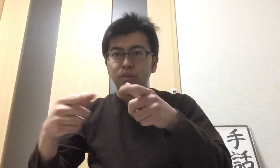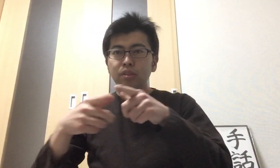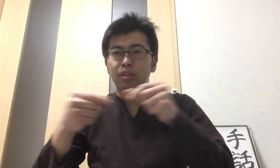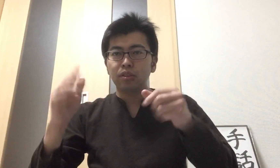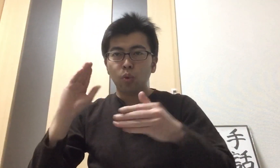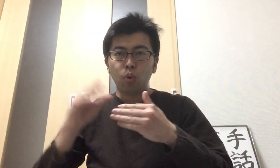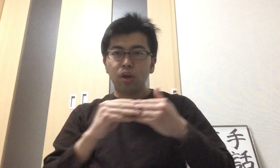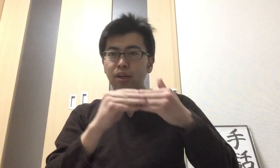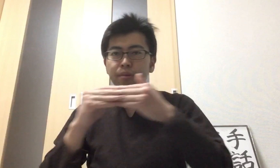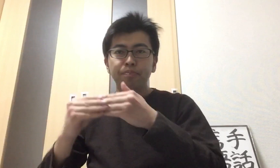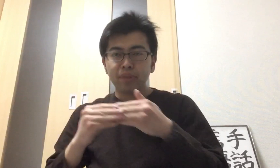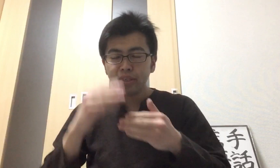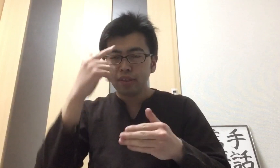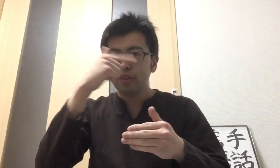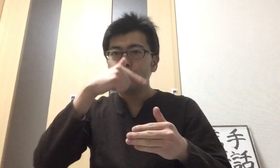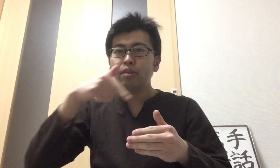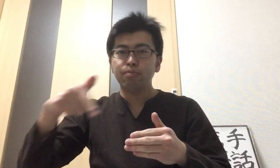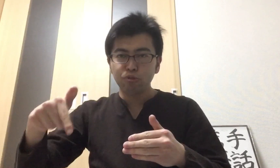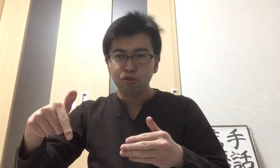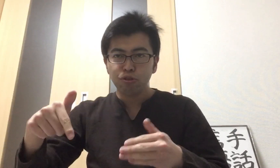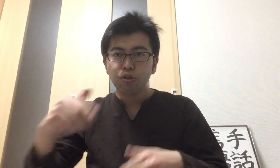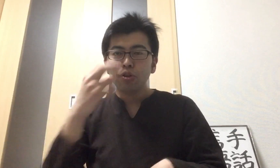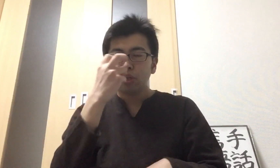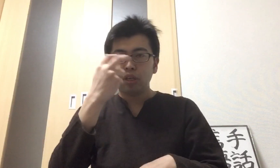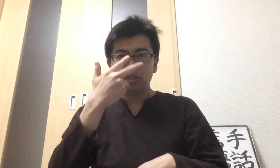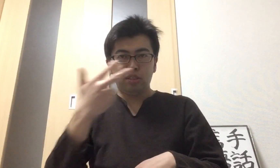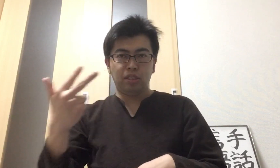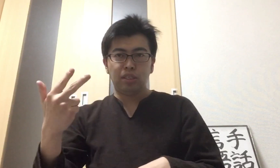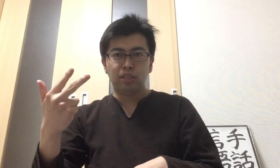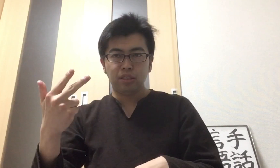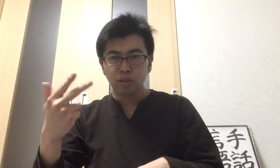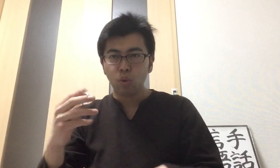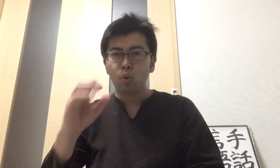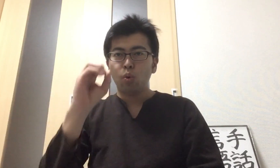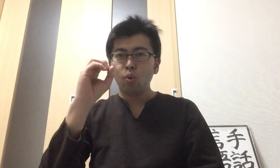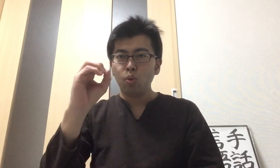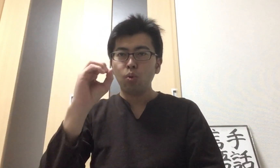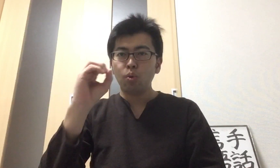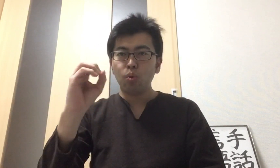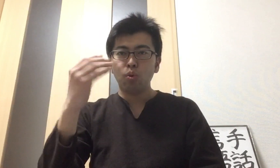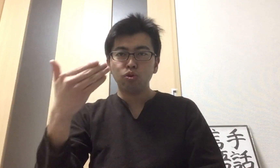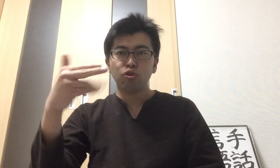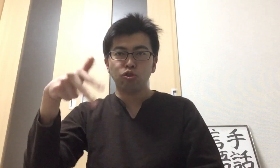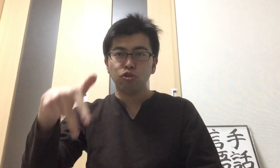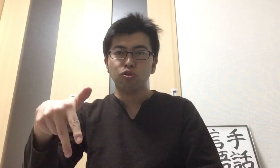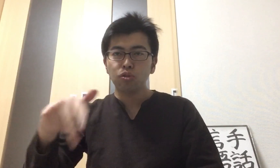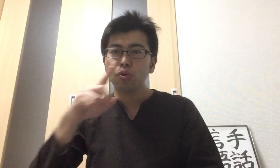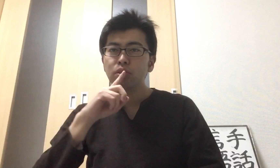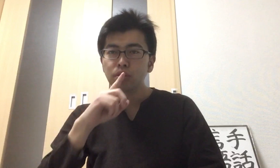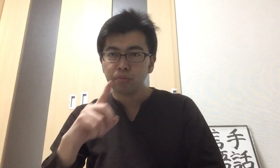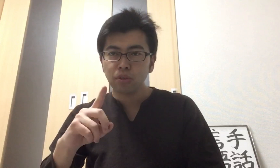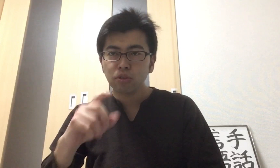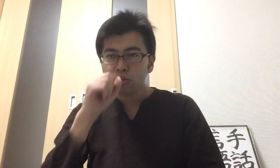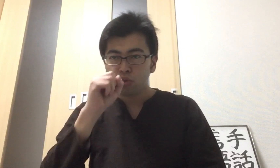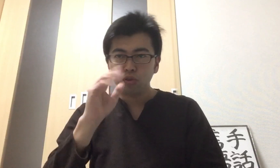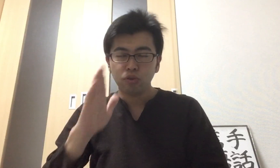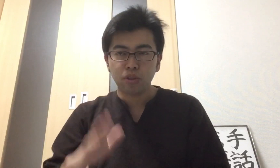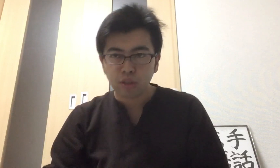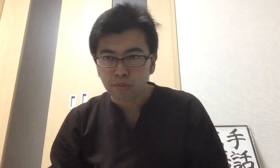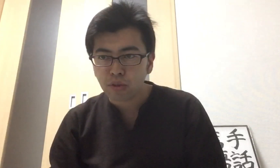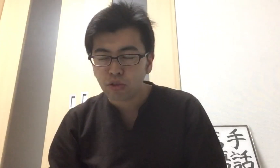一般財団法人全日本ろうあ連盟 青年部監事の大楠です